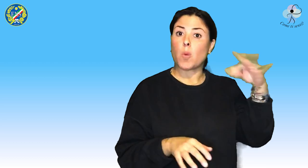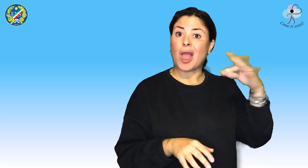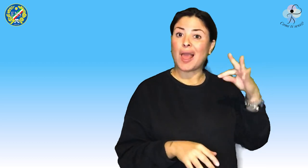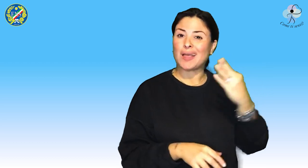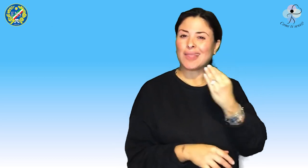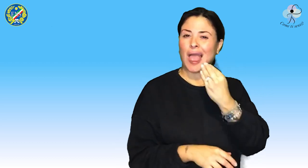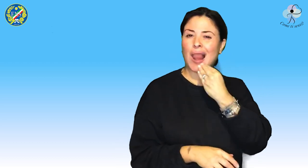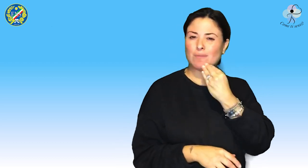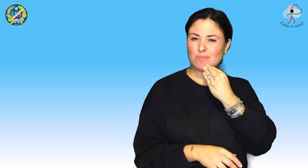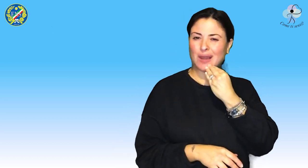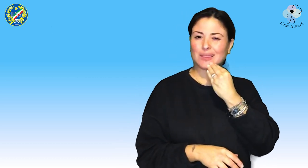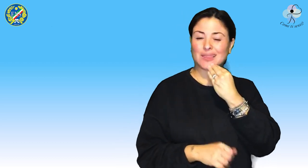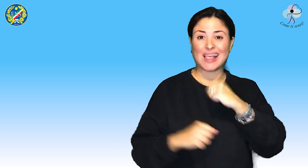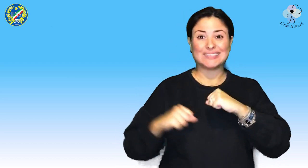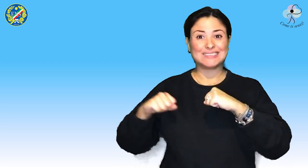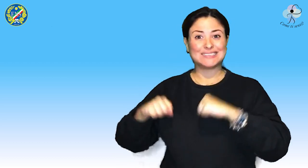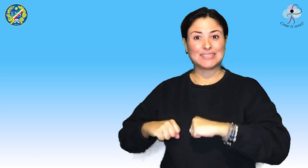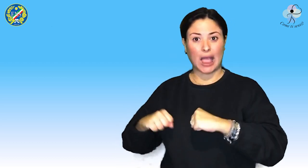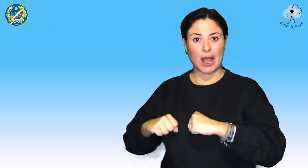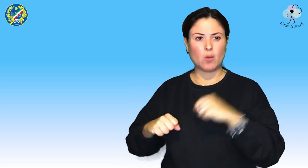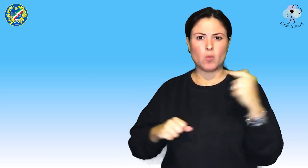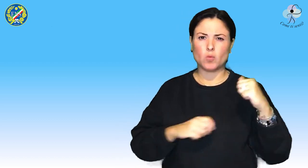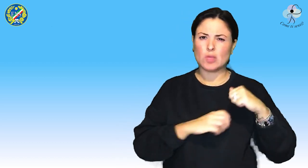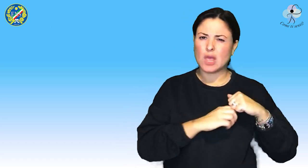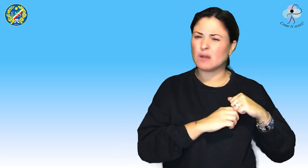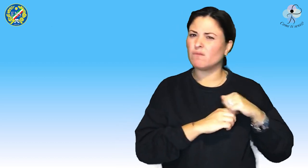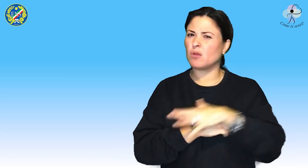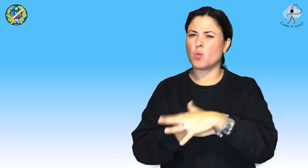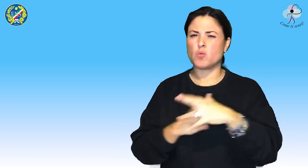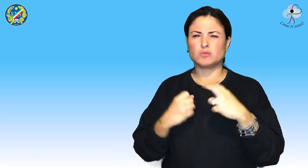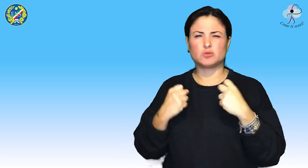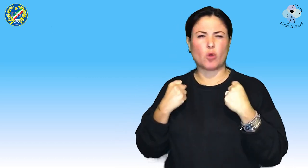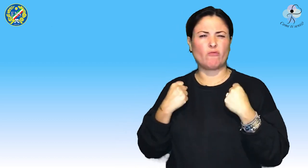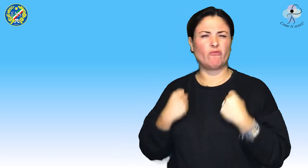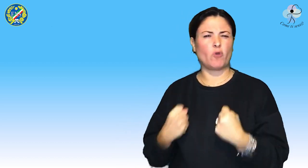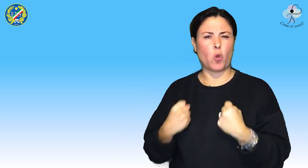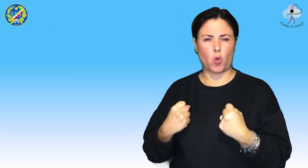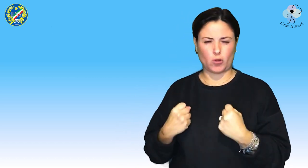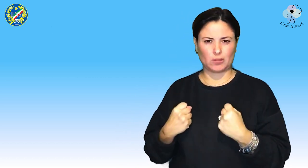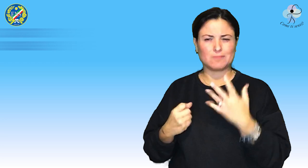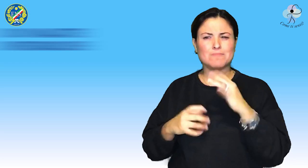che la qualità degli alimenti influenzano fortemente la salute,